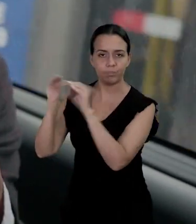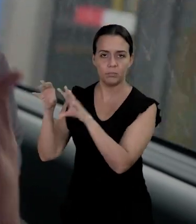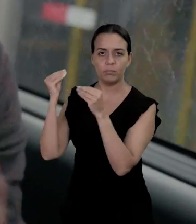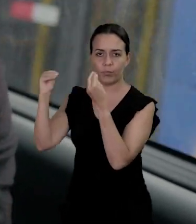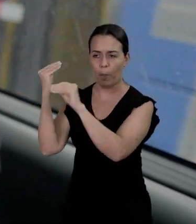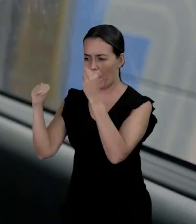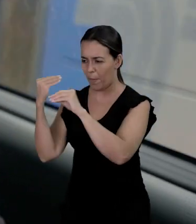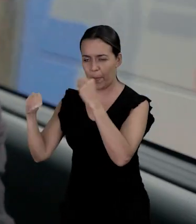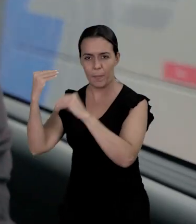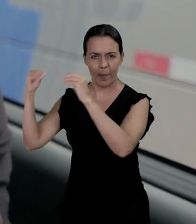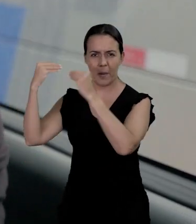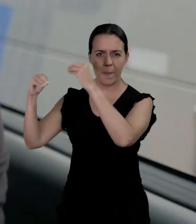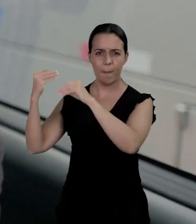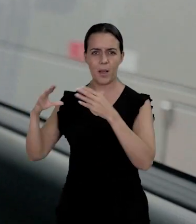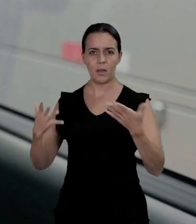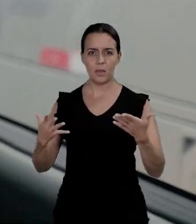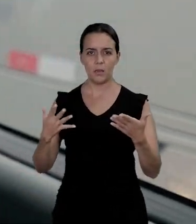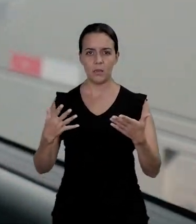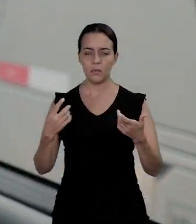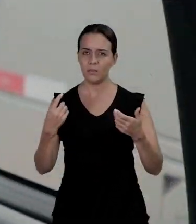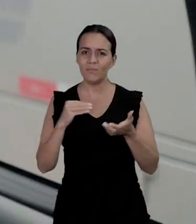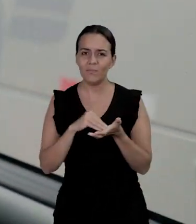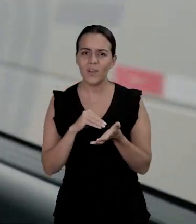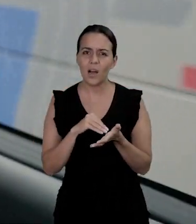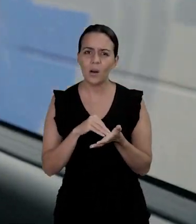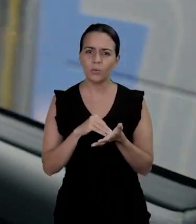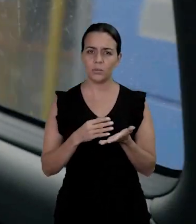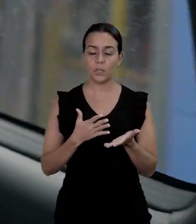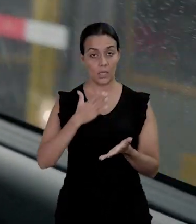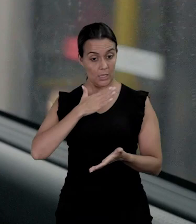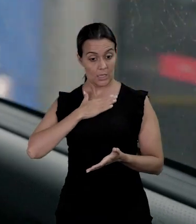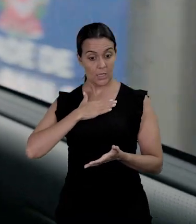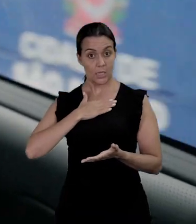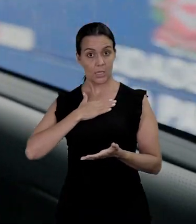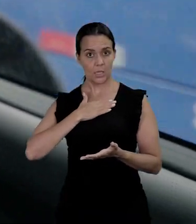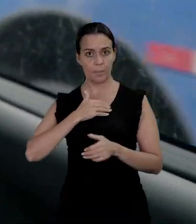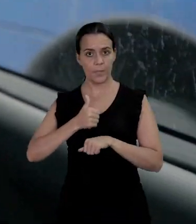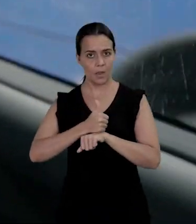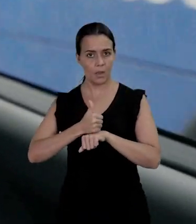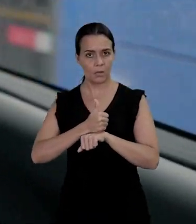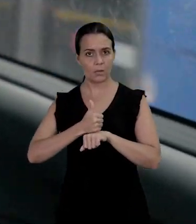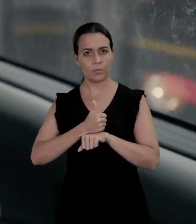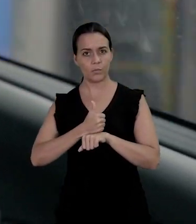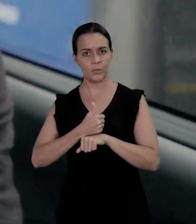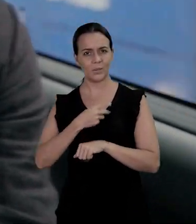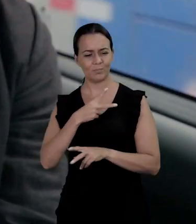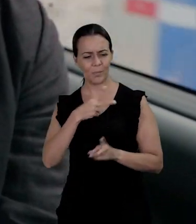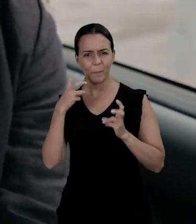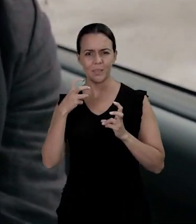não é muito capaz de ler, assim, né? E eu acho que, na minha profissão, eu sinto muito isso, como que